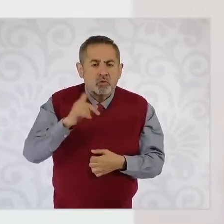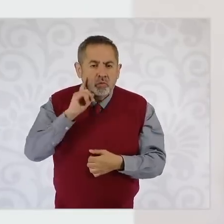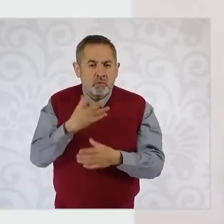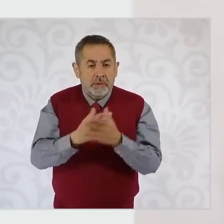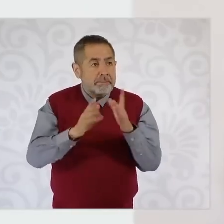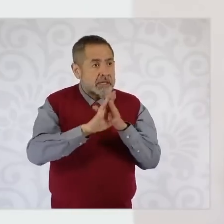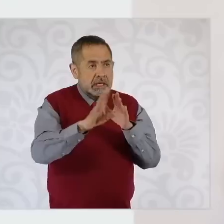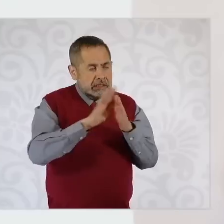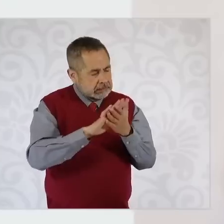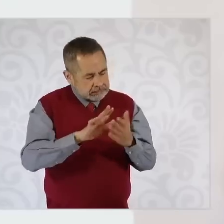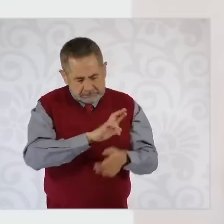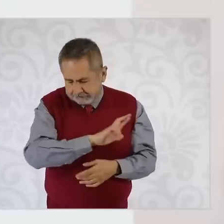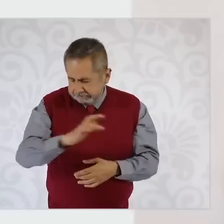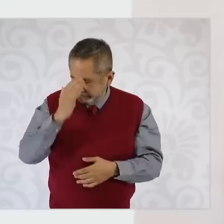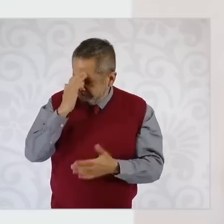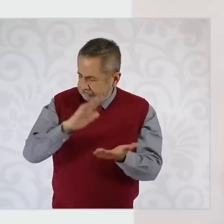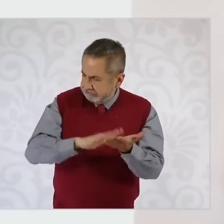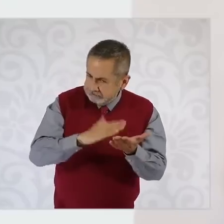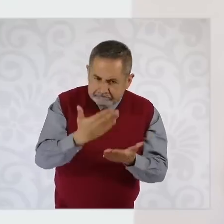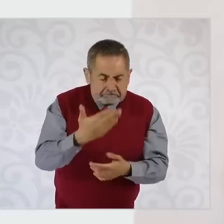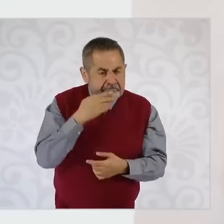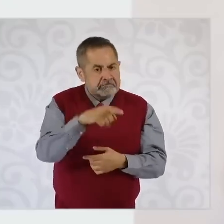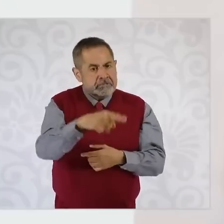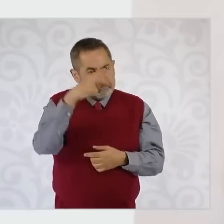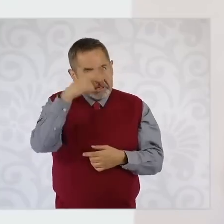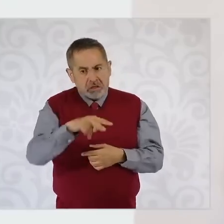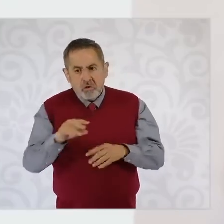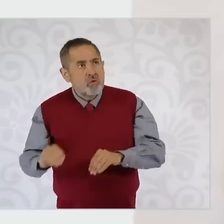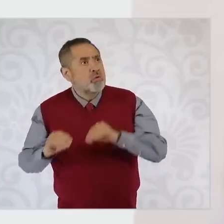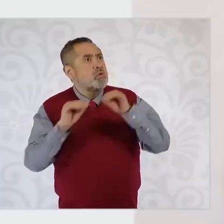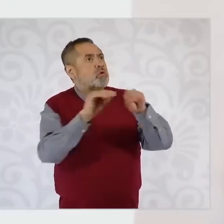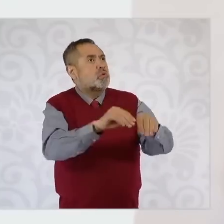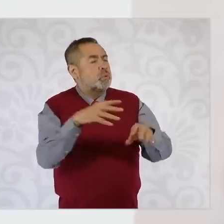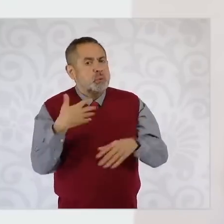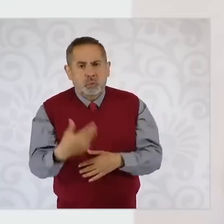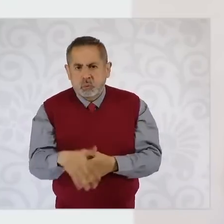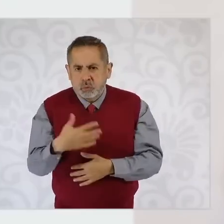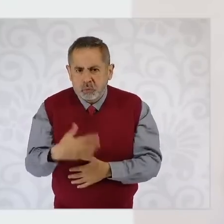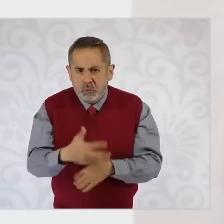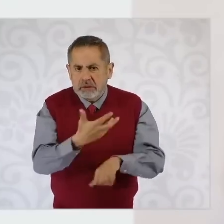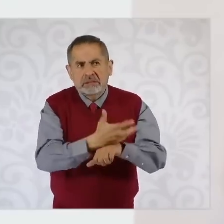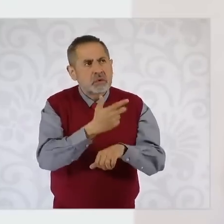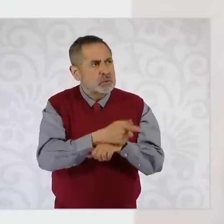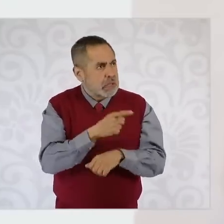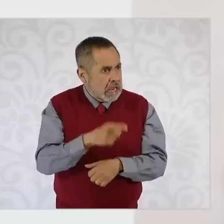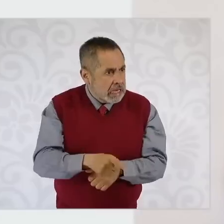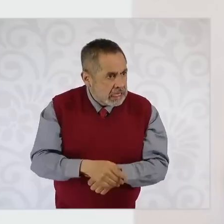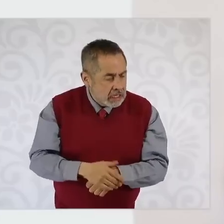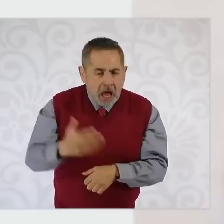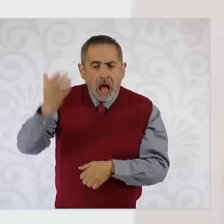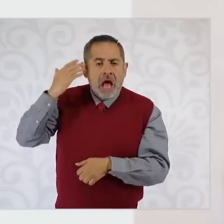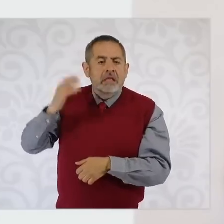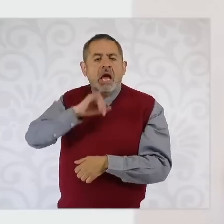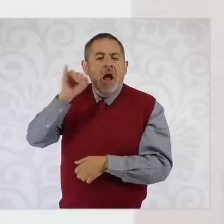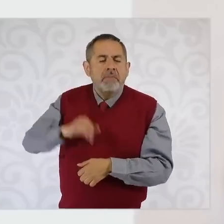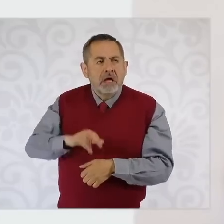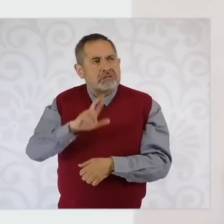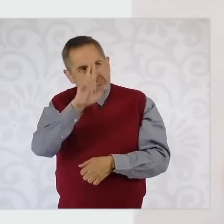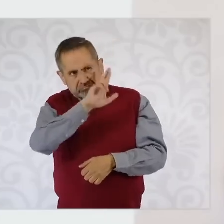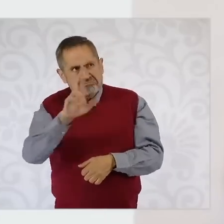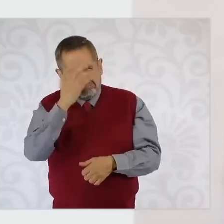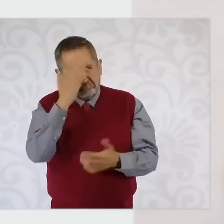están en Estados Unidos eh nunca había habido este reconocimiento que hacemos y estamos ahí